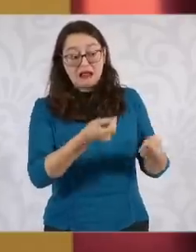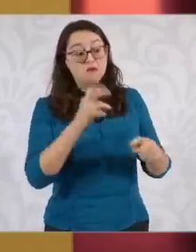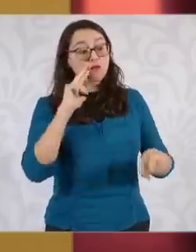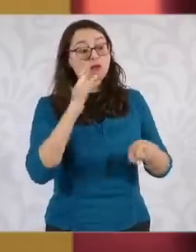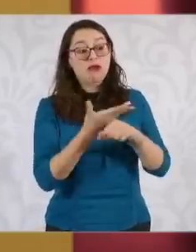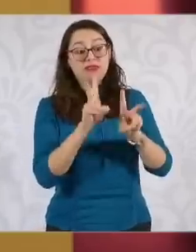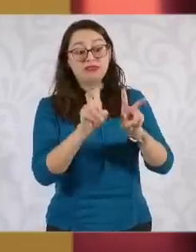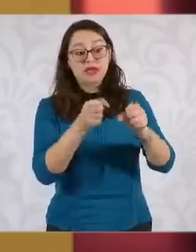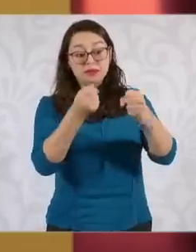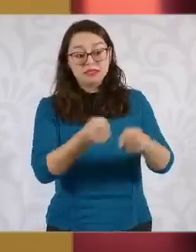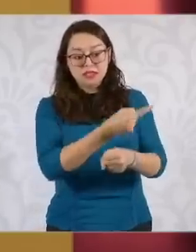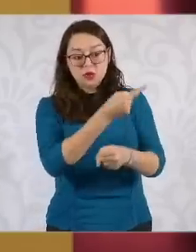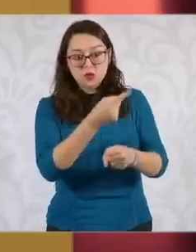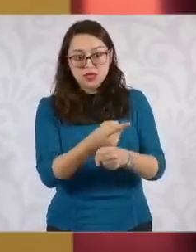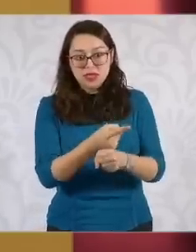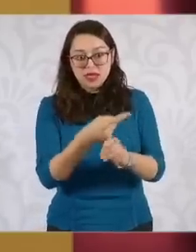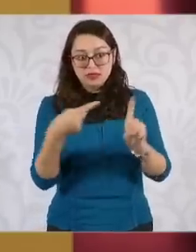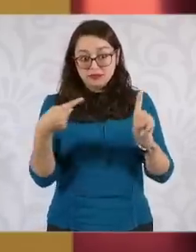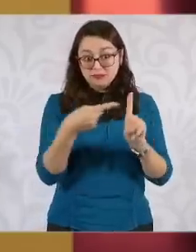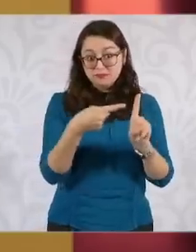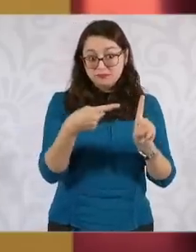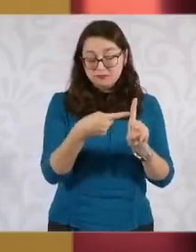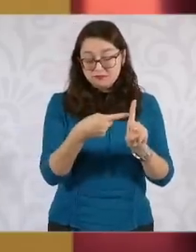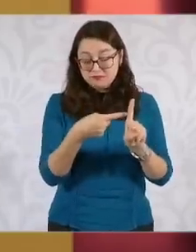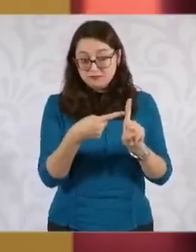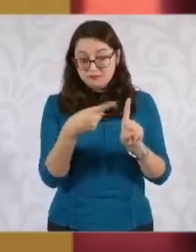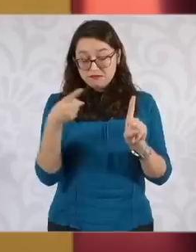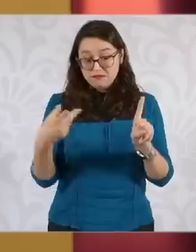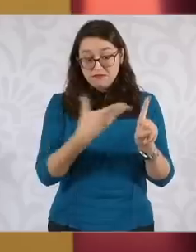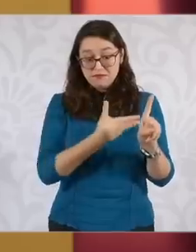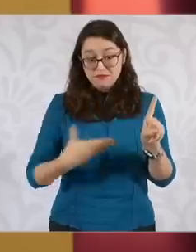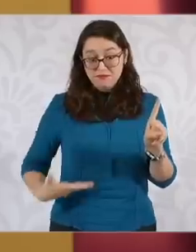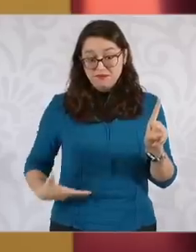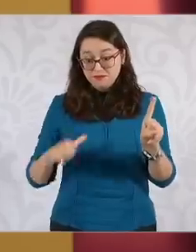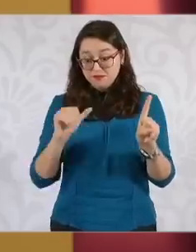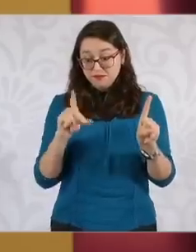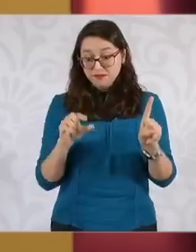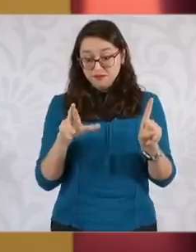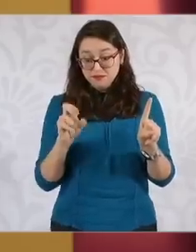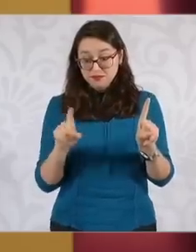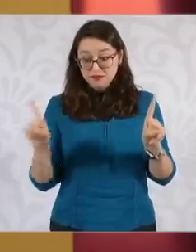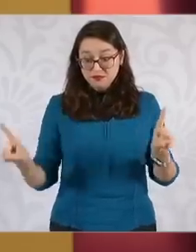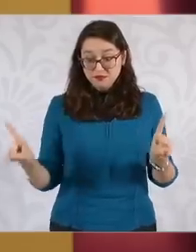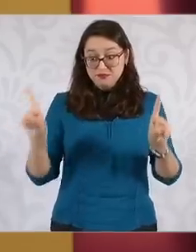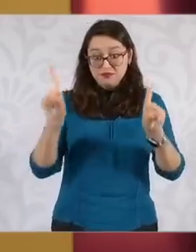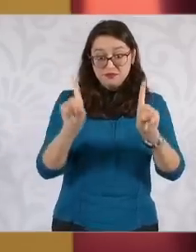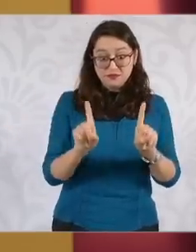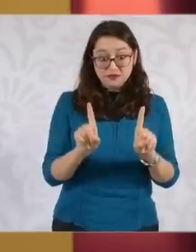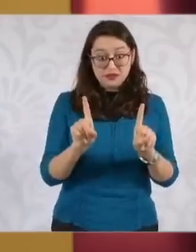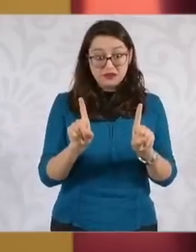entre ambos hombres estaba invertida era el mismo quien dictaba su voluntad al presidente y no al